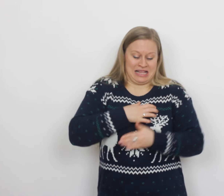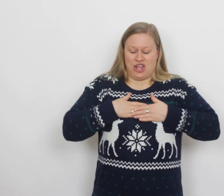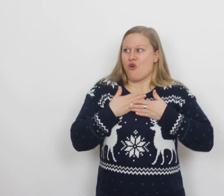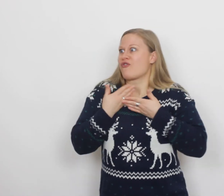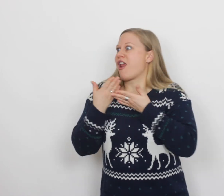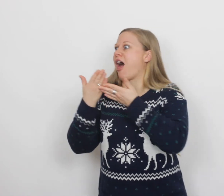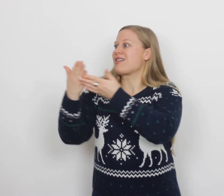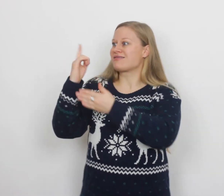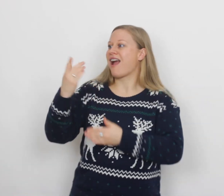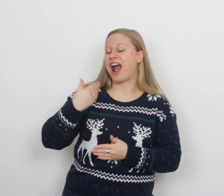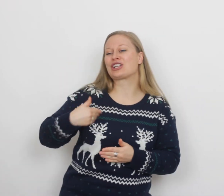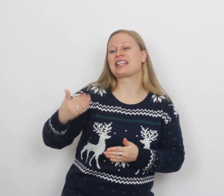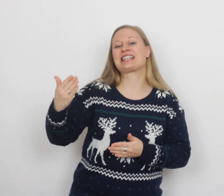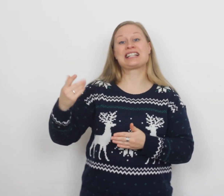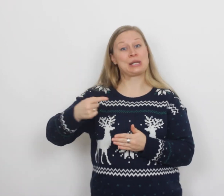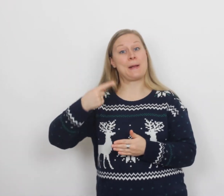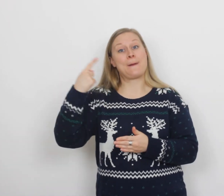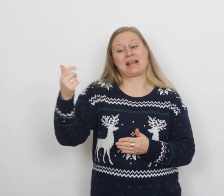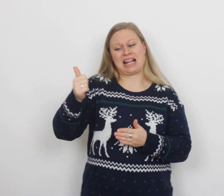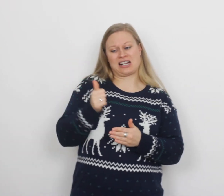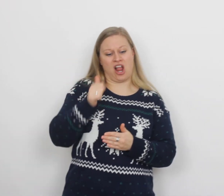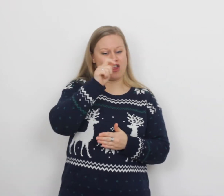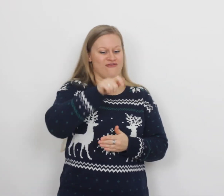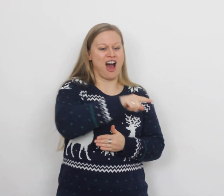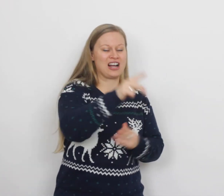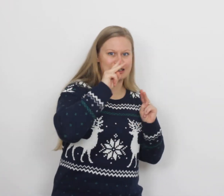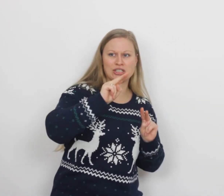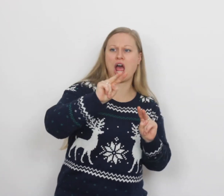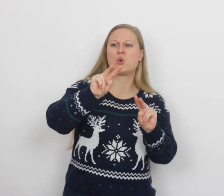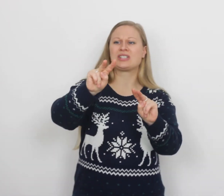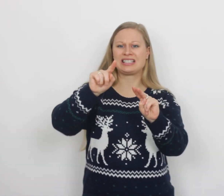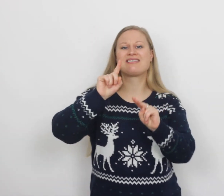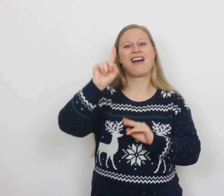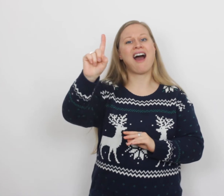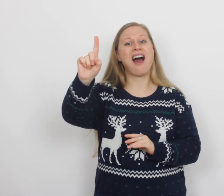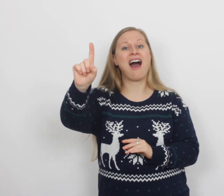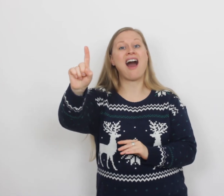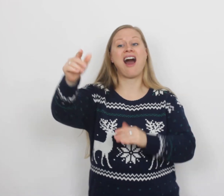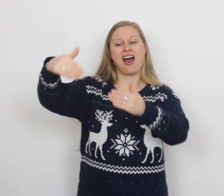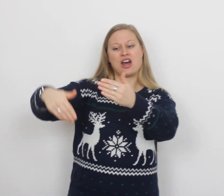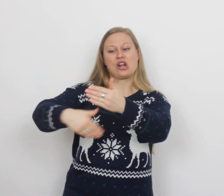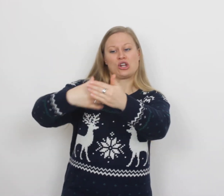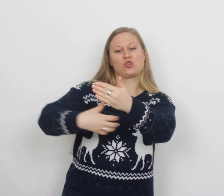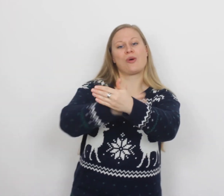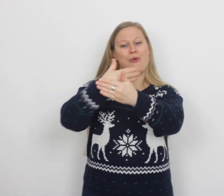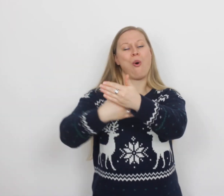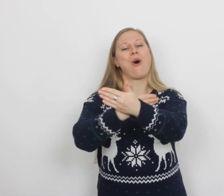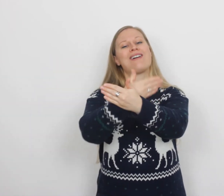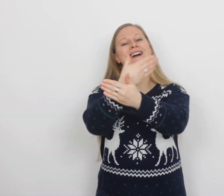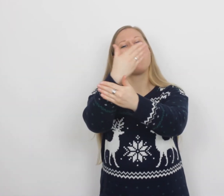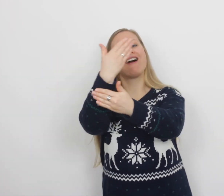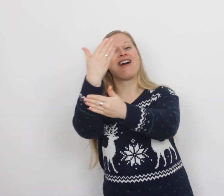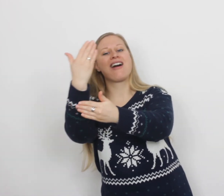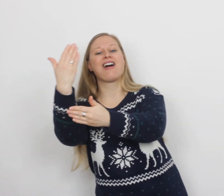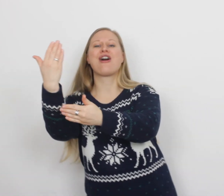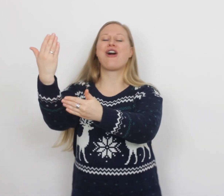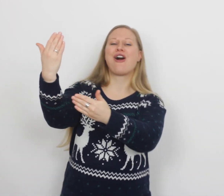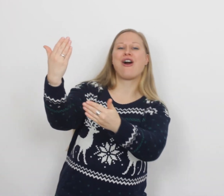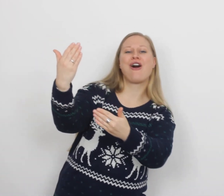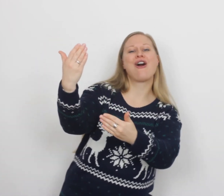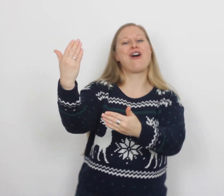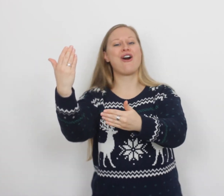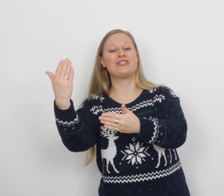Mijn ziel verlangt naar de Heer, meer dan wachters uitzien naar de morgen.